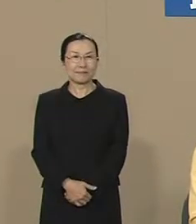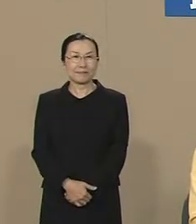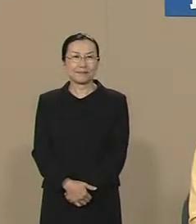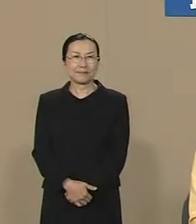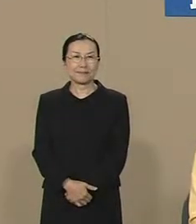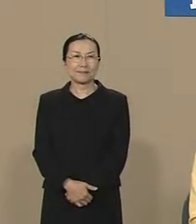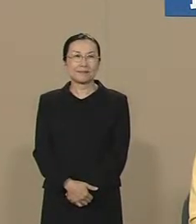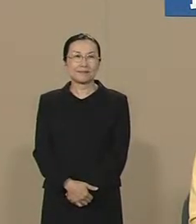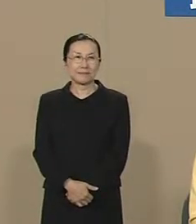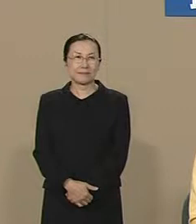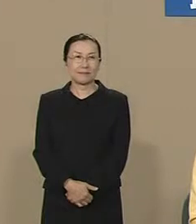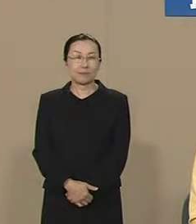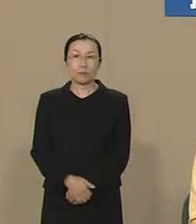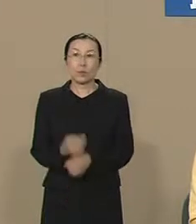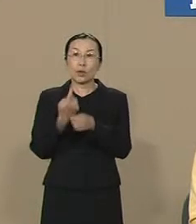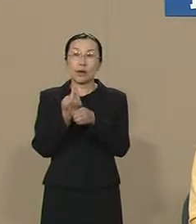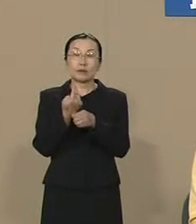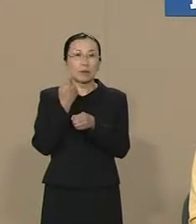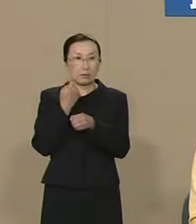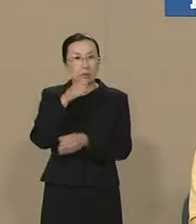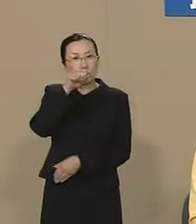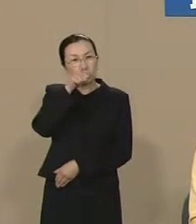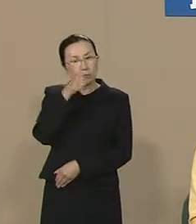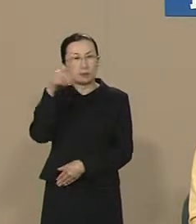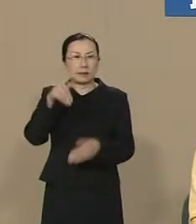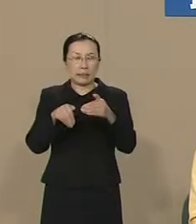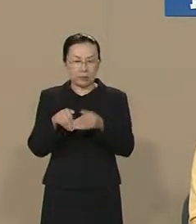昨年の衆議院選挙では 国民の皆様から､